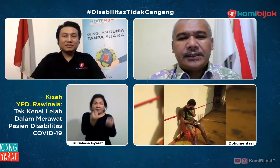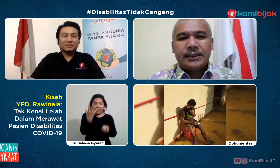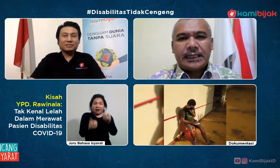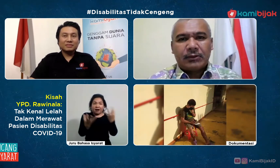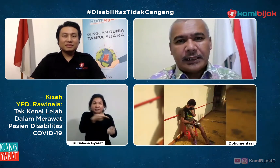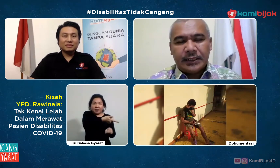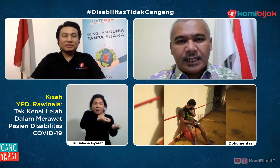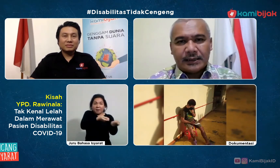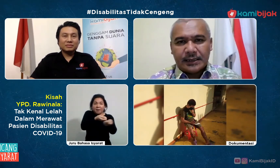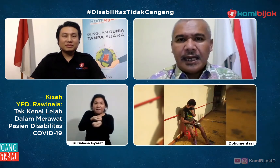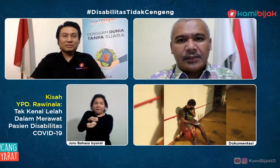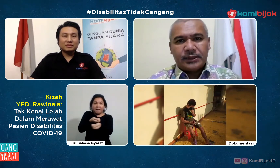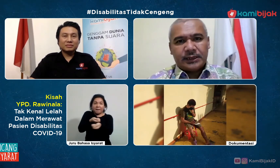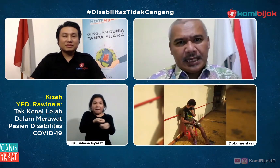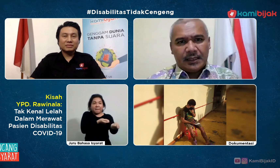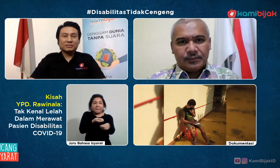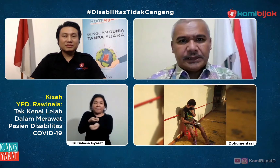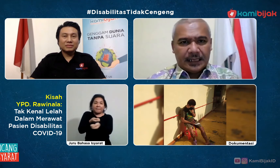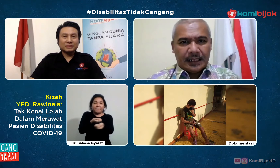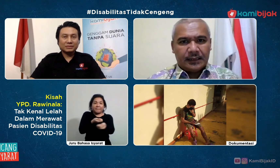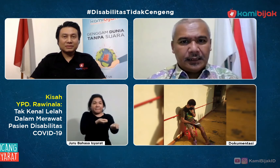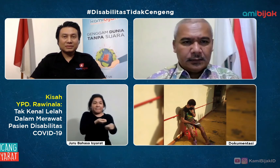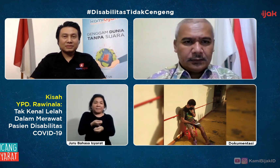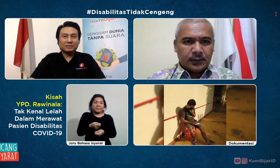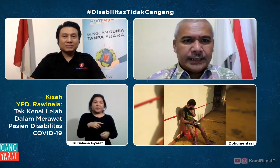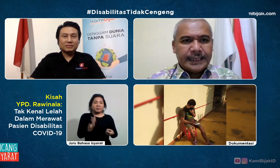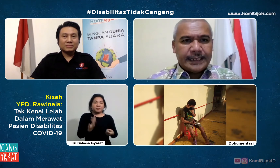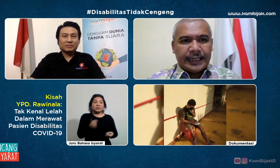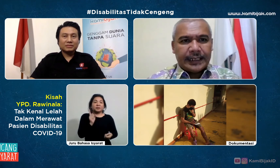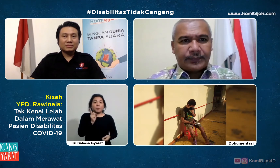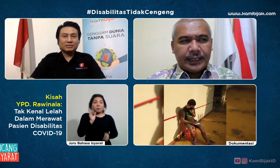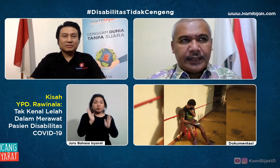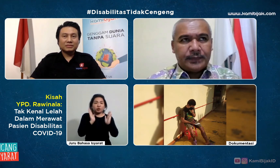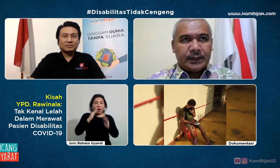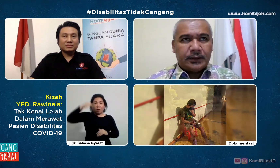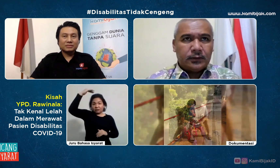karena sudah dewasa harus kita bisa kemudian yang rbm itu.